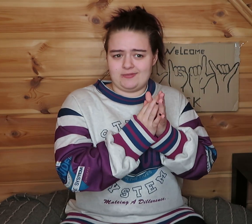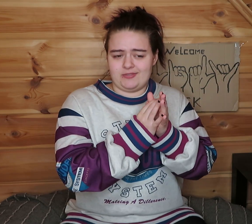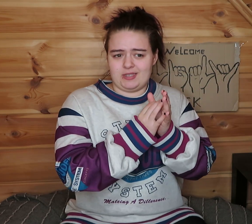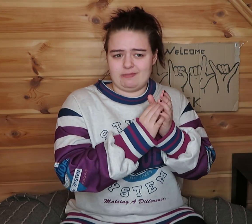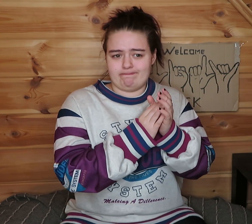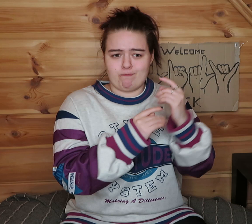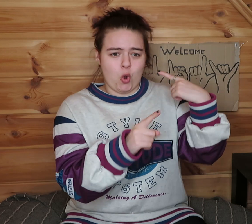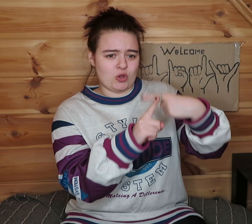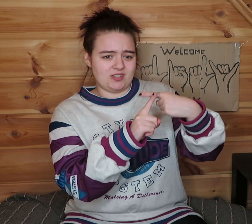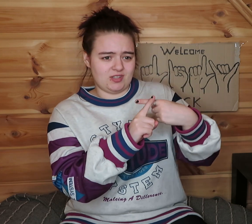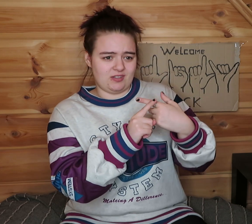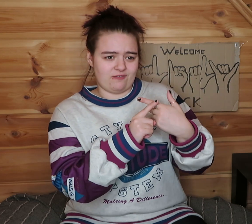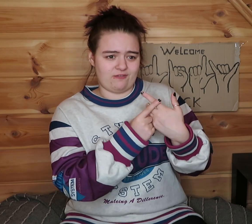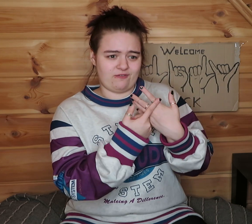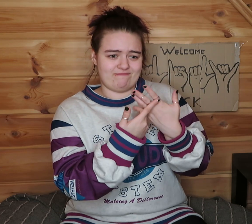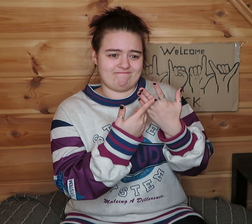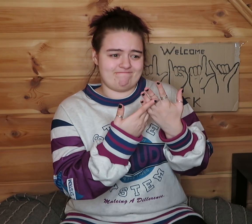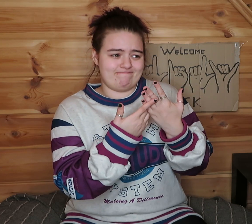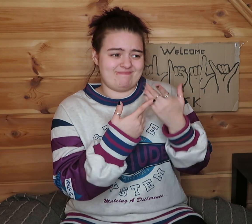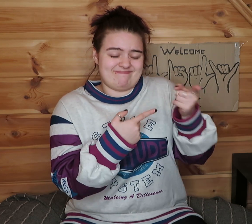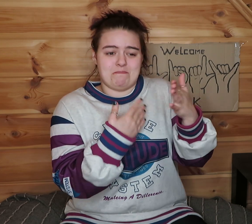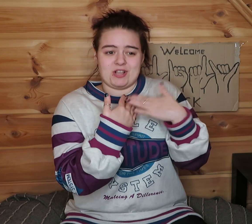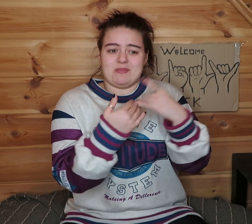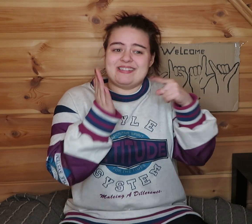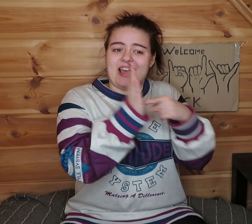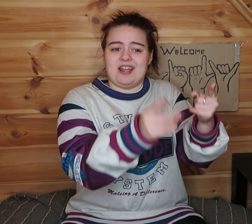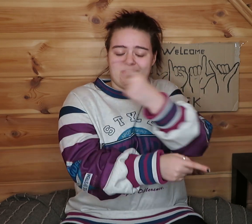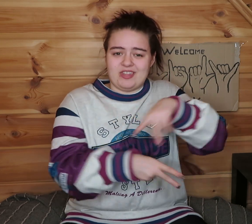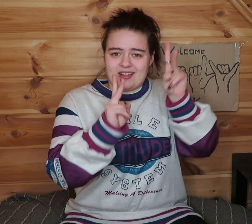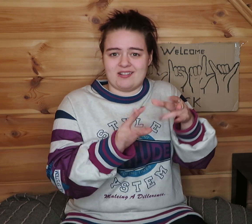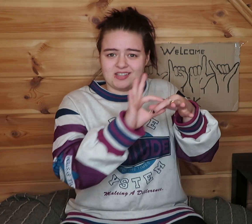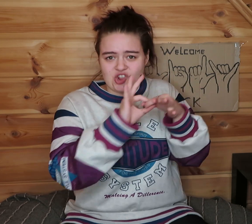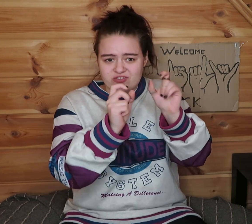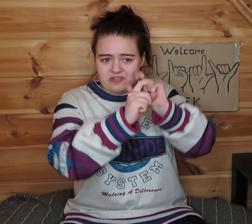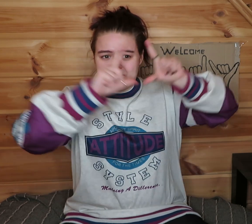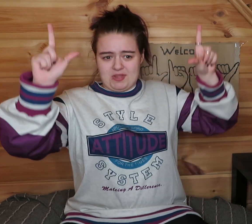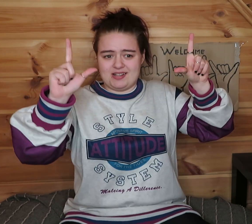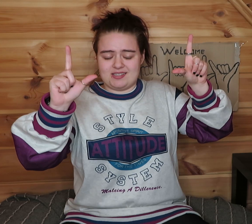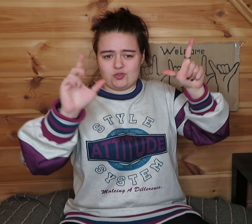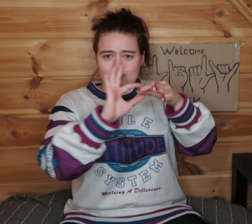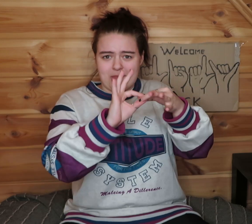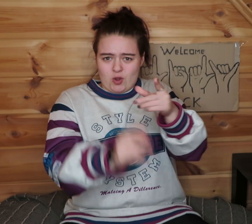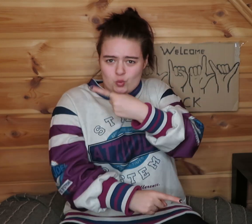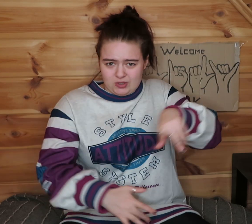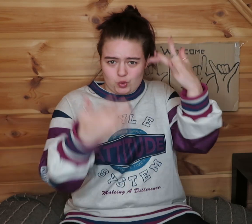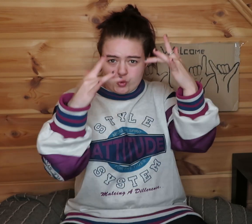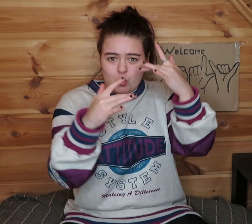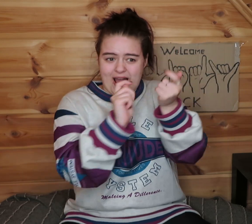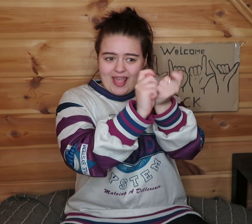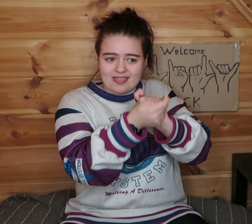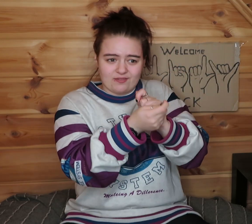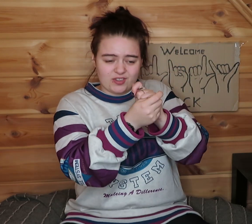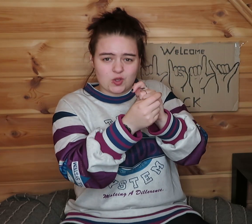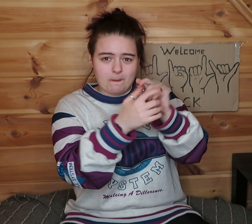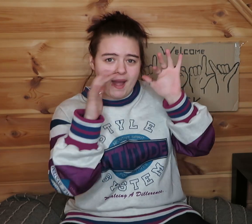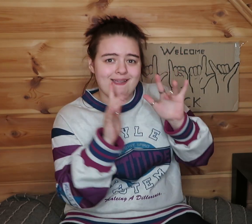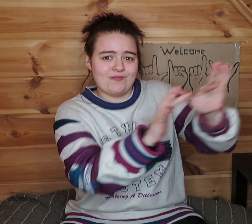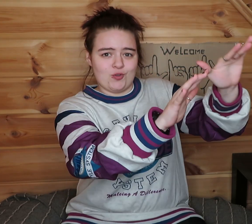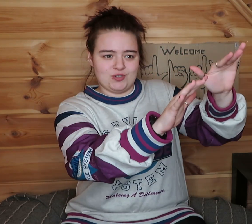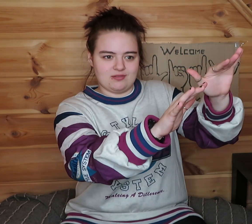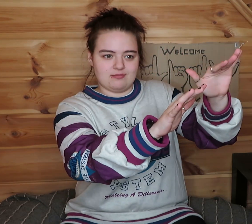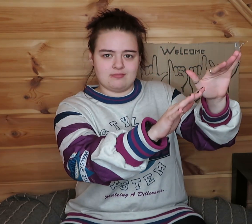Das Beispiel zeigt einfach wir können das Gesellschaftsbild von uns positiv beeinflussen.